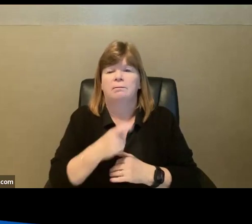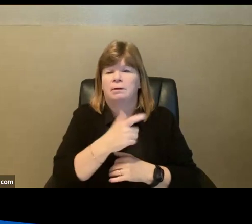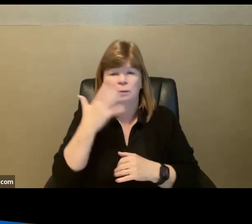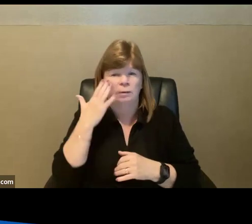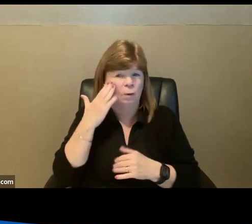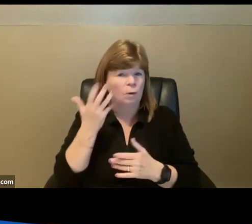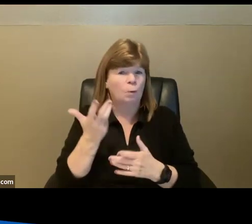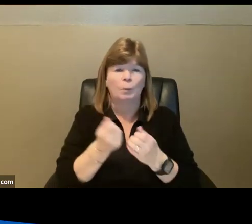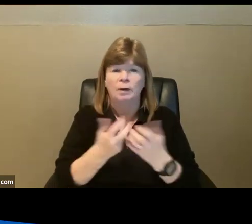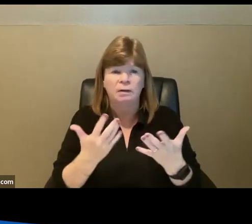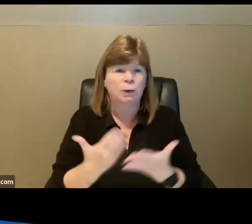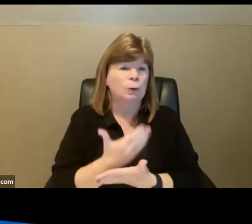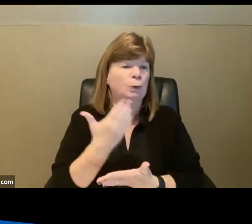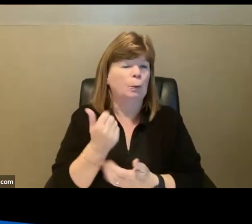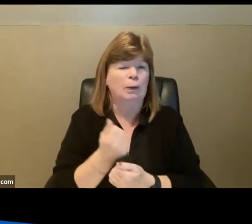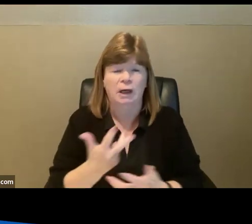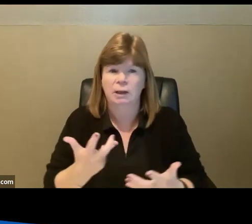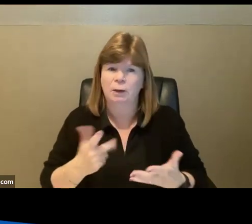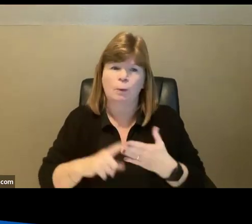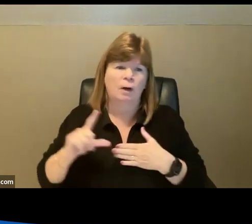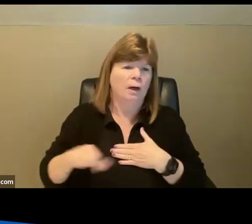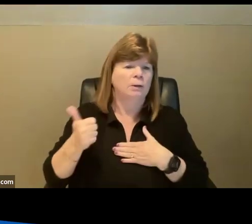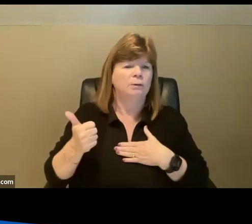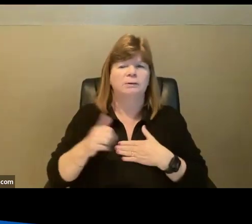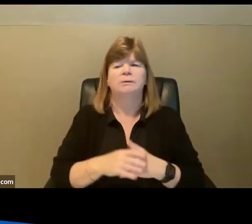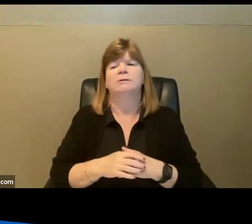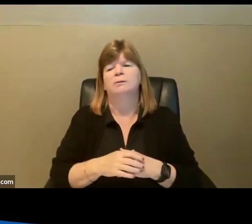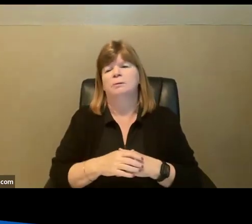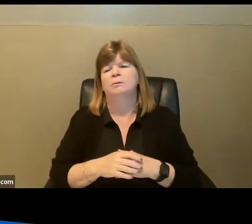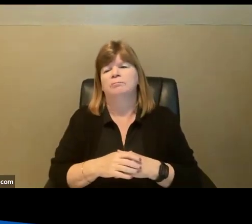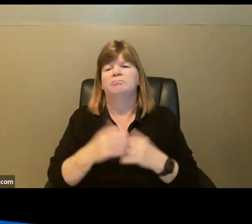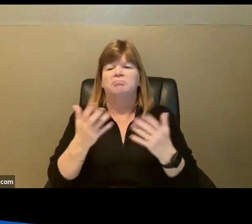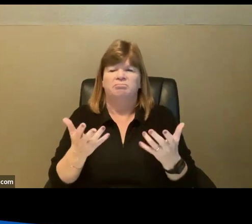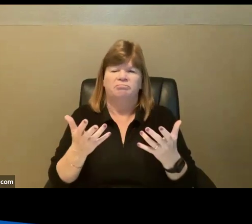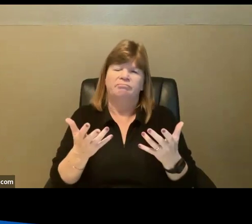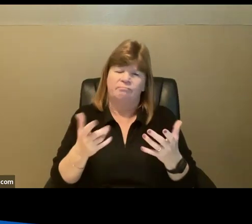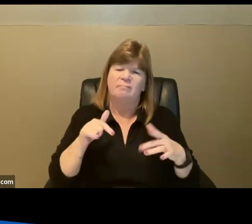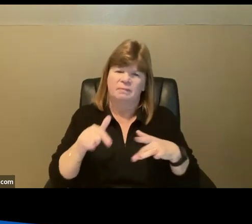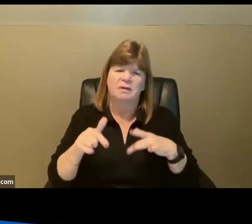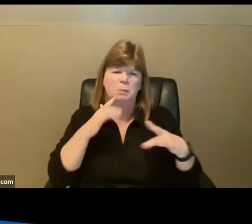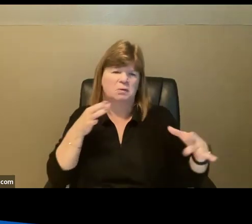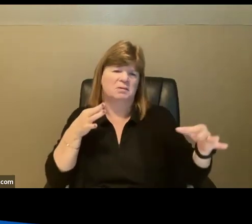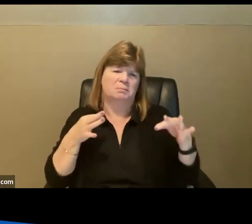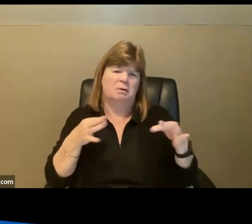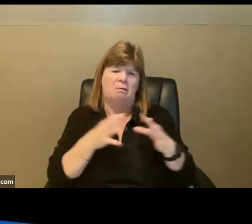algo nuevo, algo más, qué otro tipo de cosas. Empezaremos desde el principio porque esto cubre a todo el mundo con parálisis.